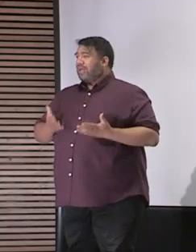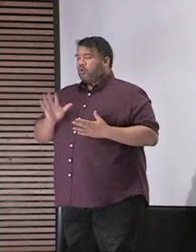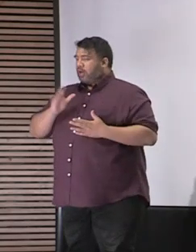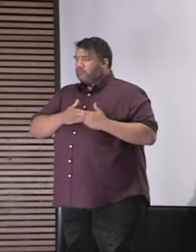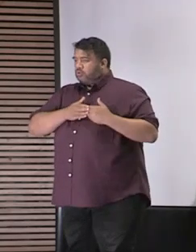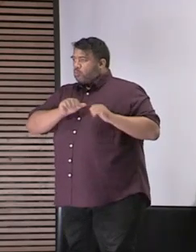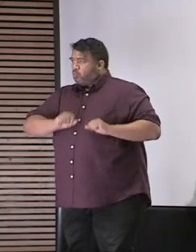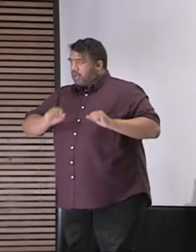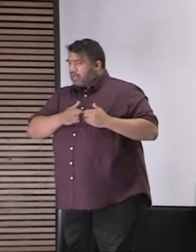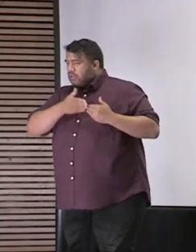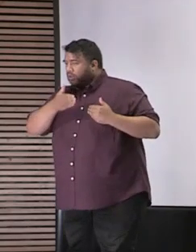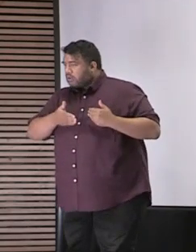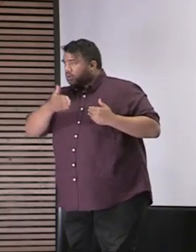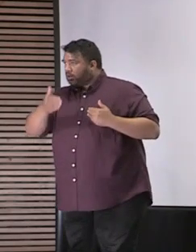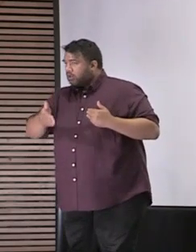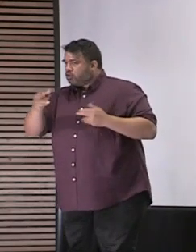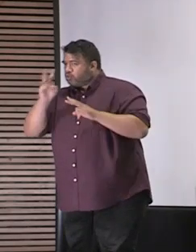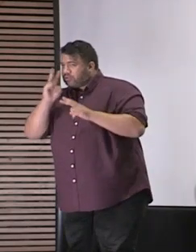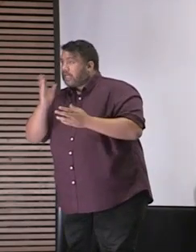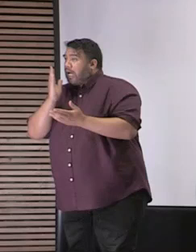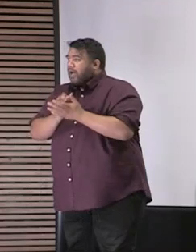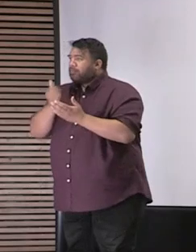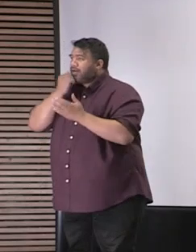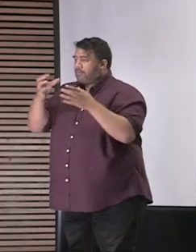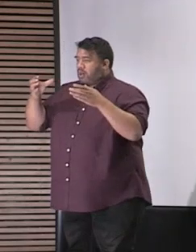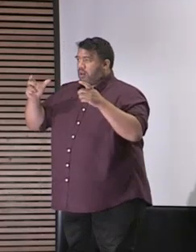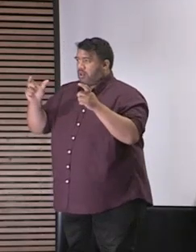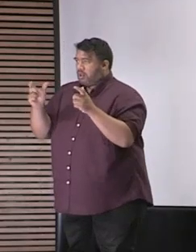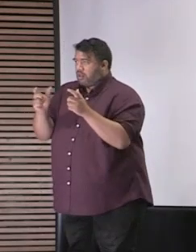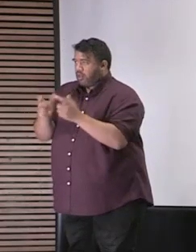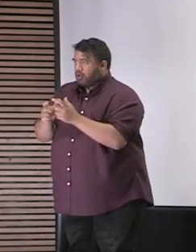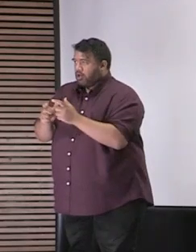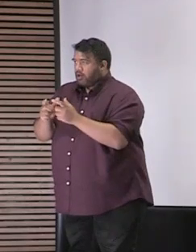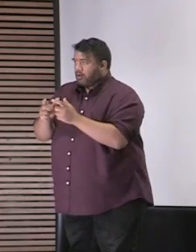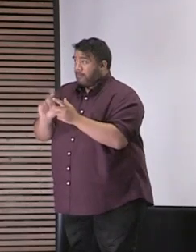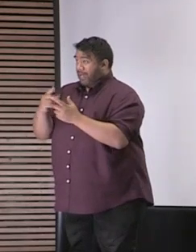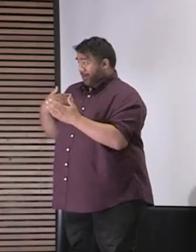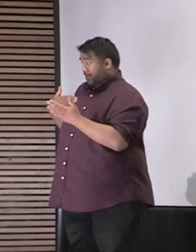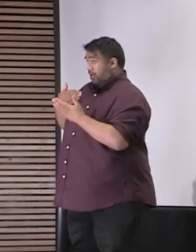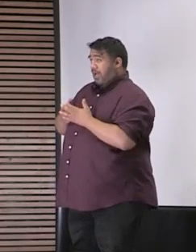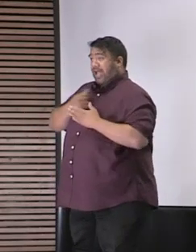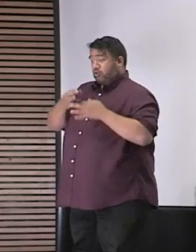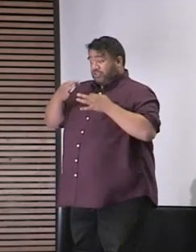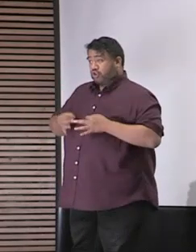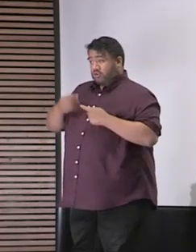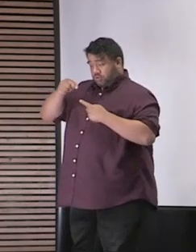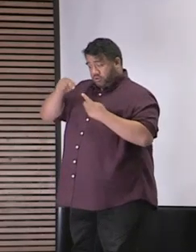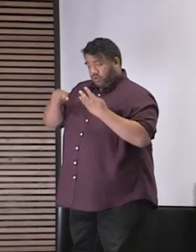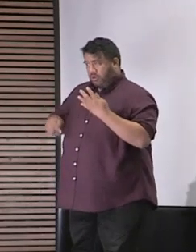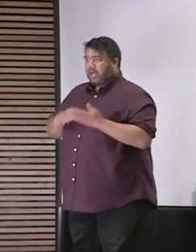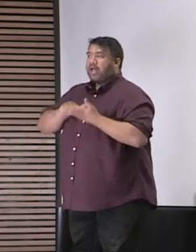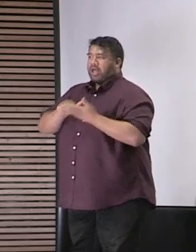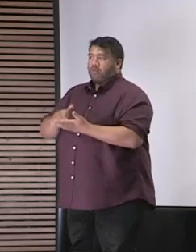y debemos continuar rompiendo la